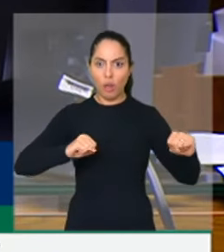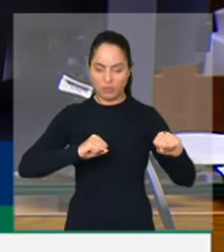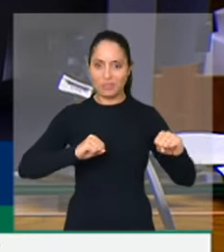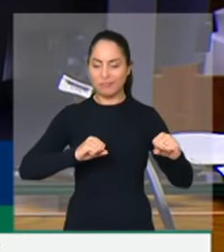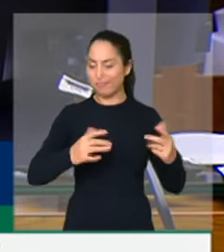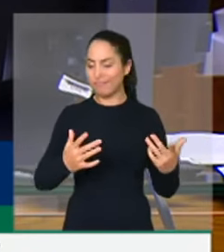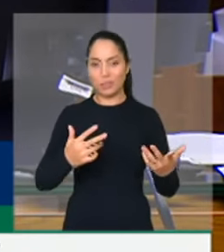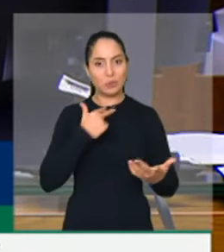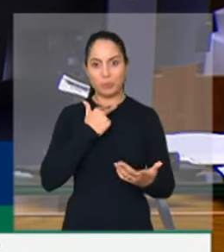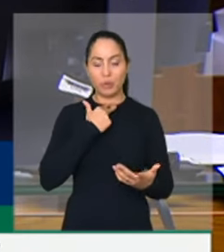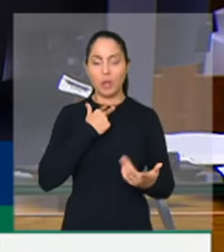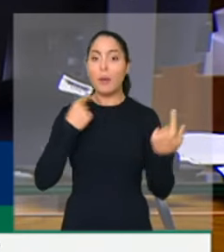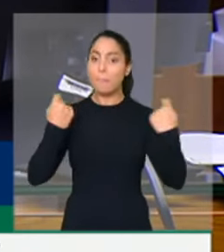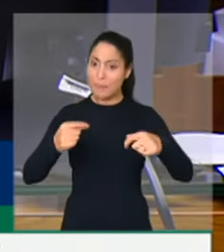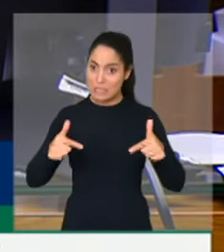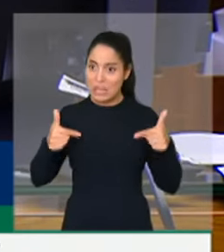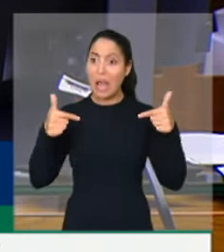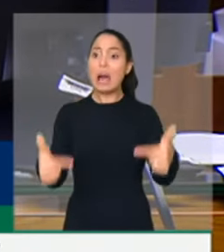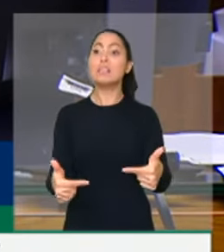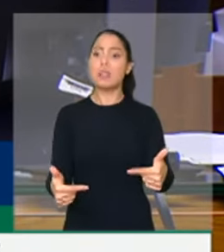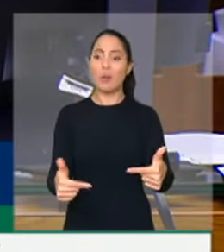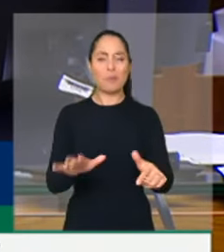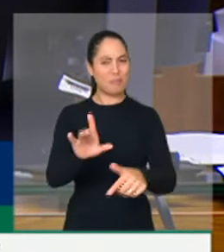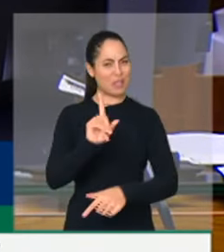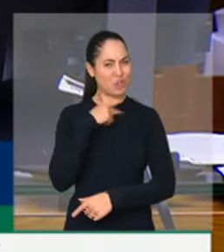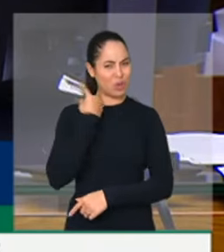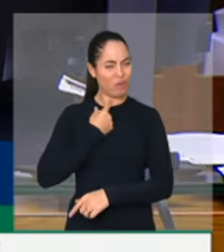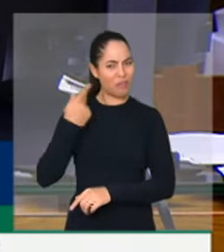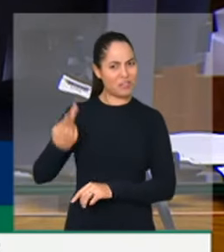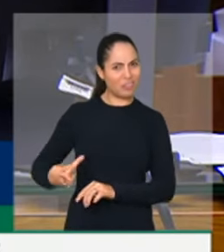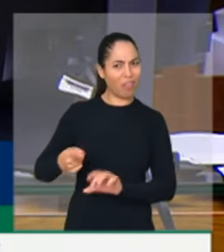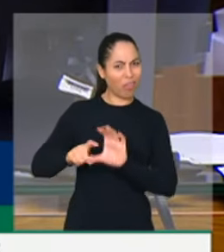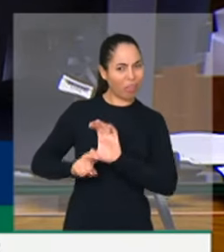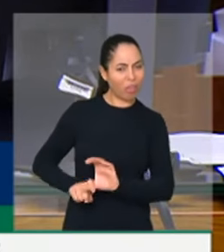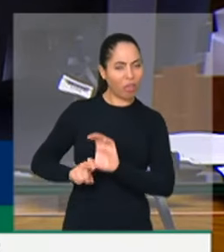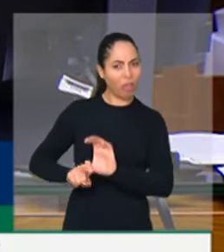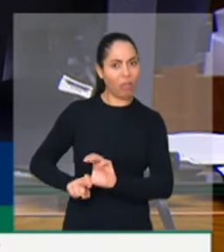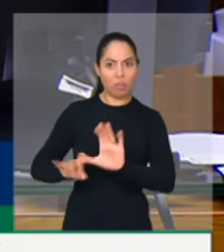DESTA CASA, DEPENDE TAMBÉM, SOBRETUDO, DAQUELES QUE FORA DAQUI PRECISAM TER A SENSIBILIDADE DE QUE O MOMENTO